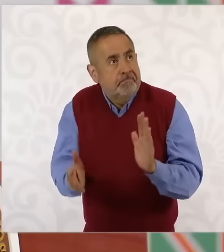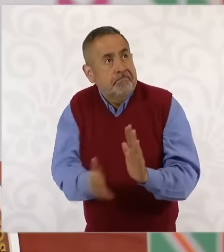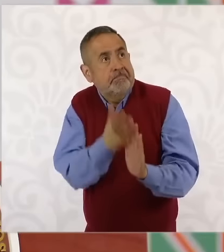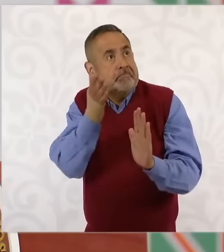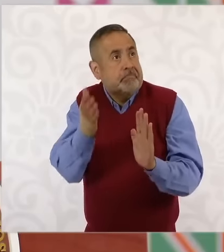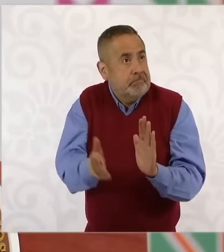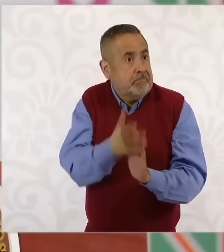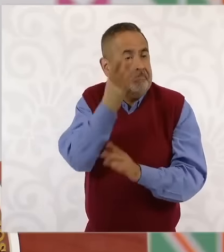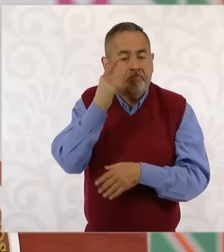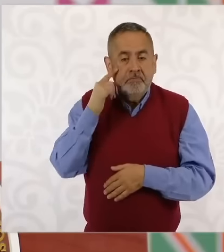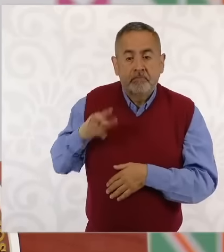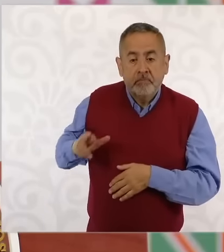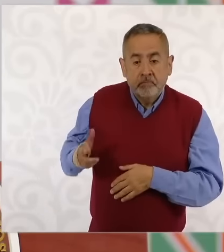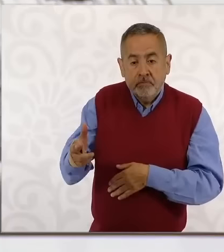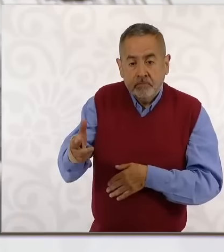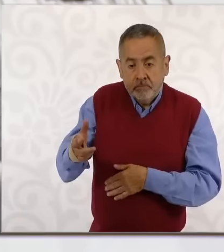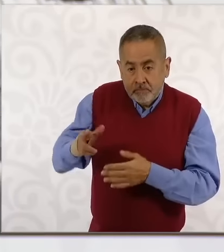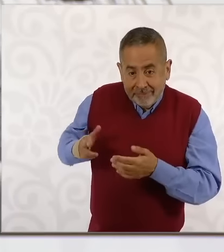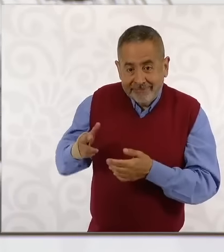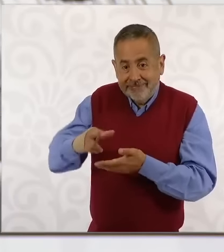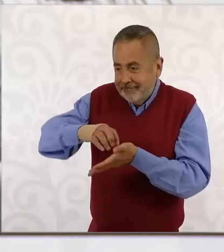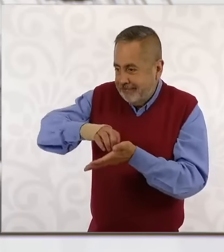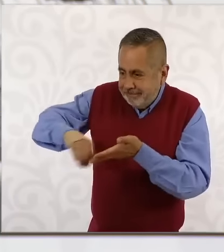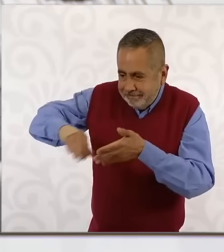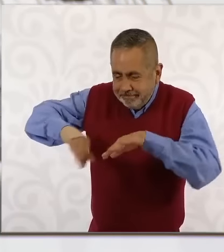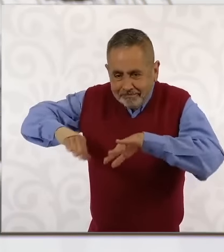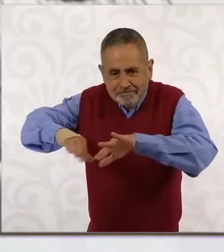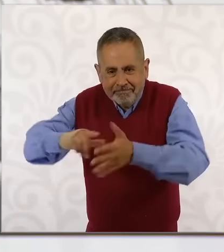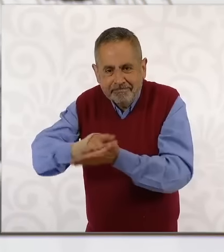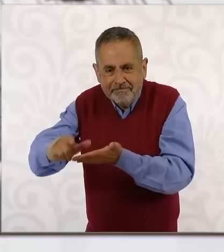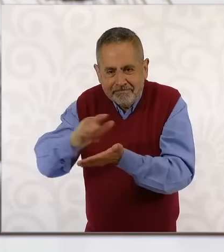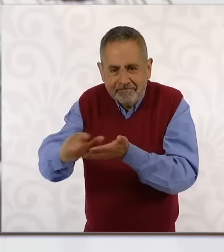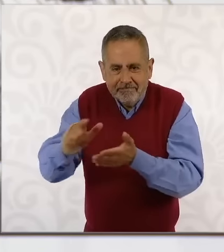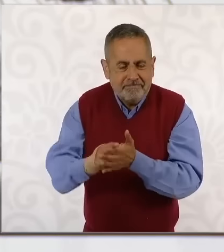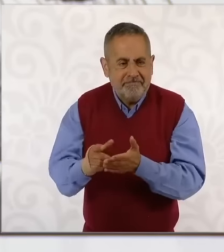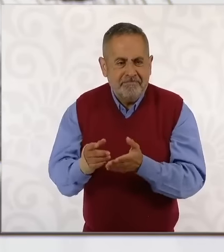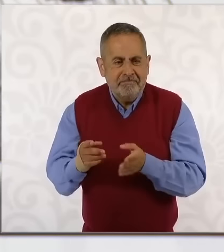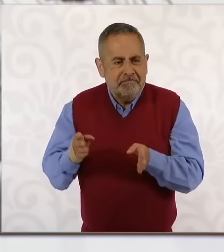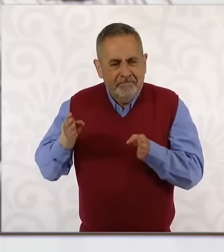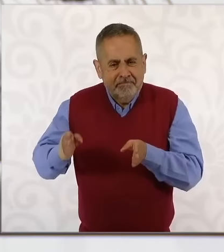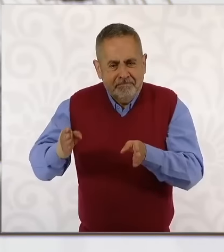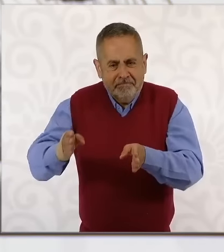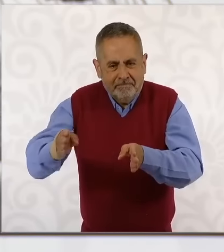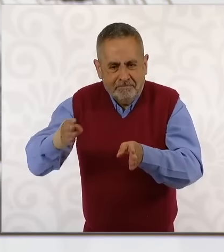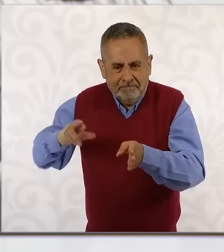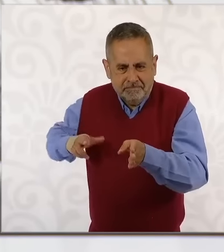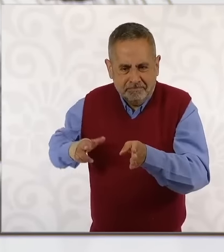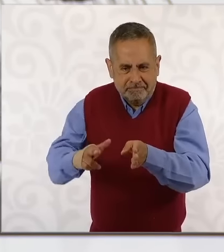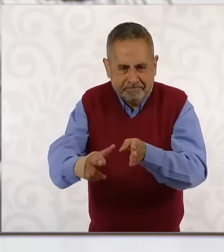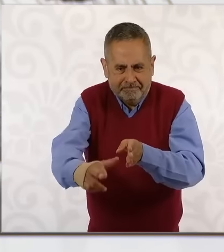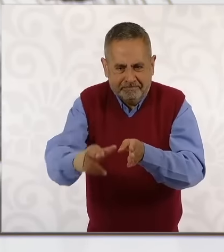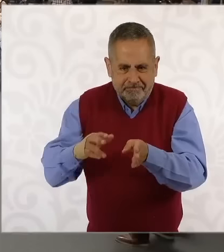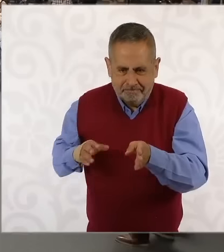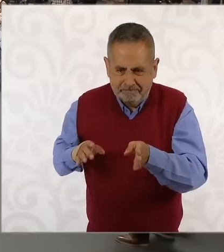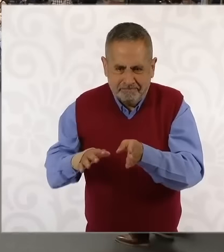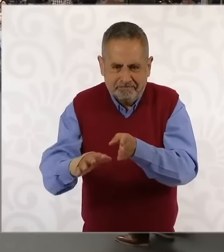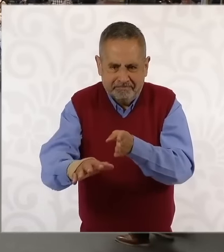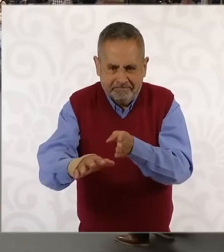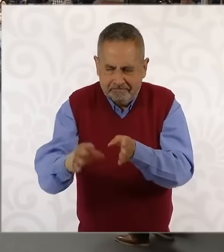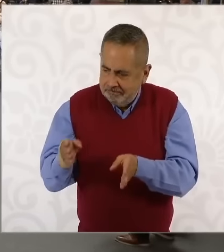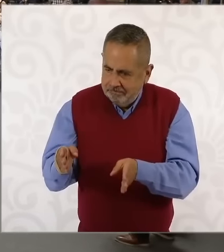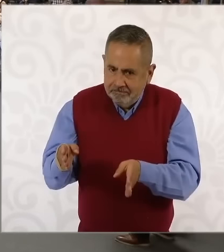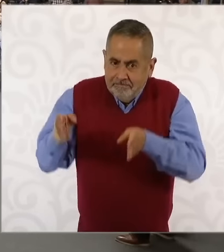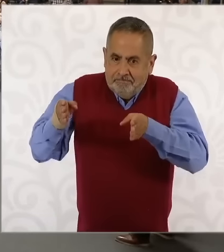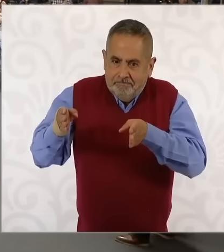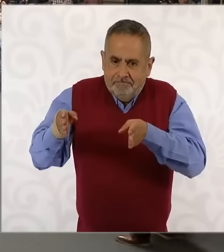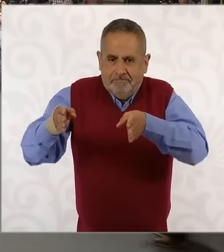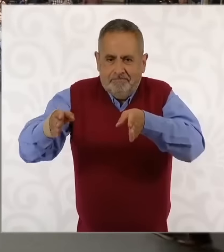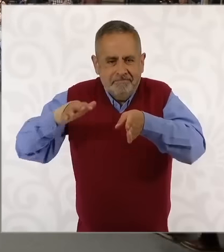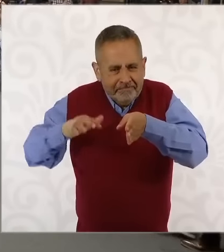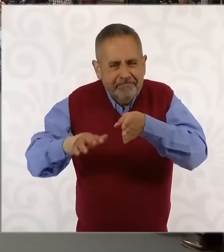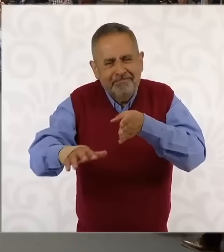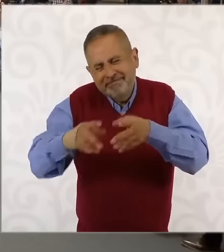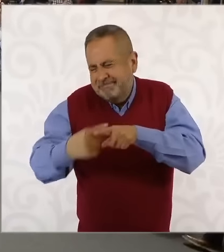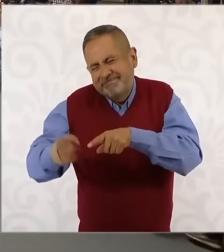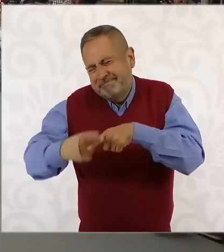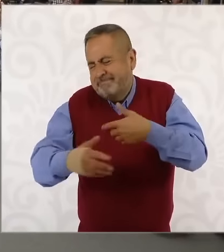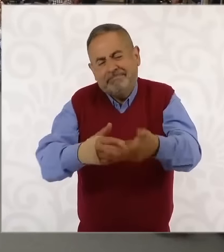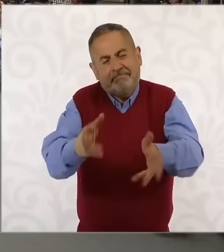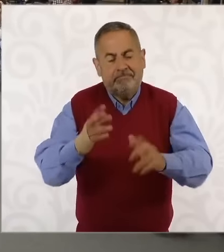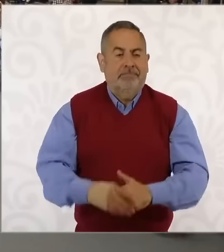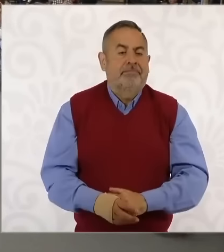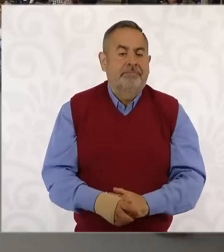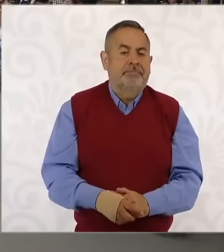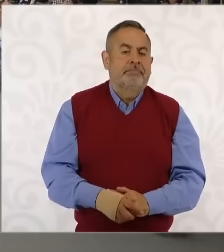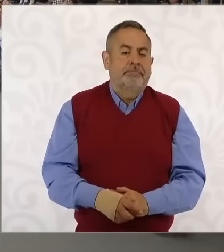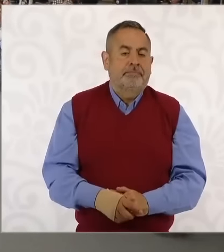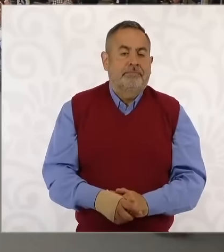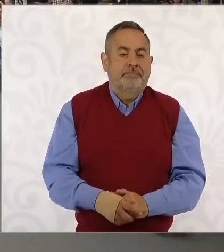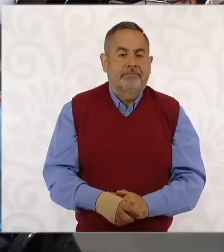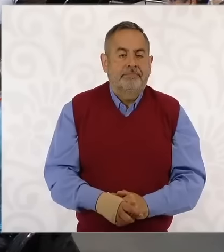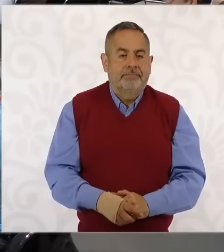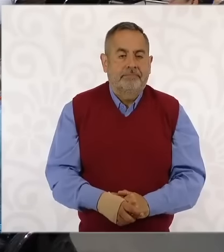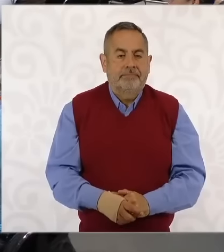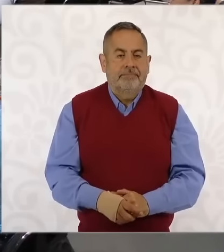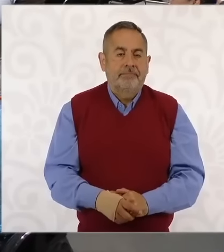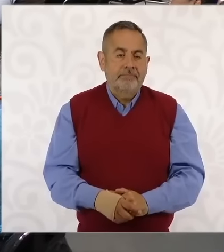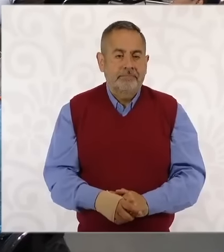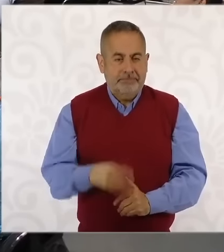ríos para garantizar sus capacidades. piques de contención, etcétera, etcétera. A ver, miren,